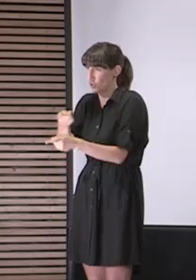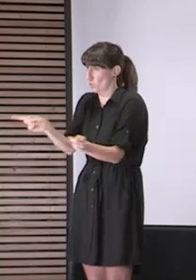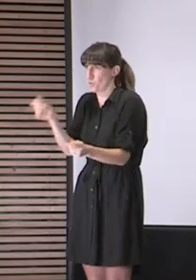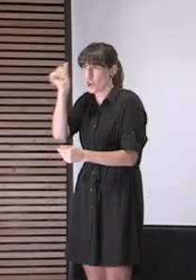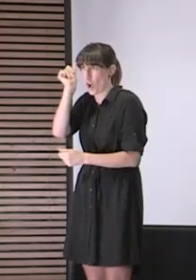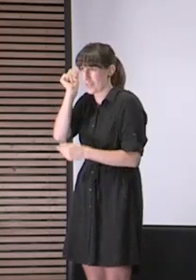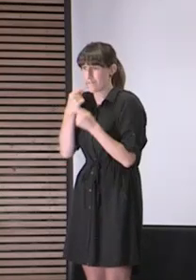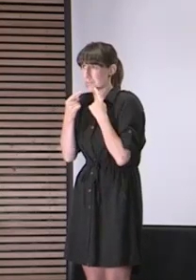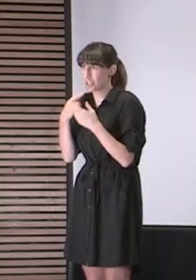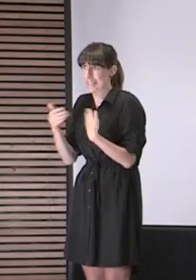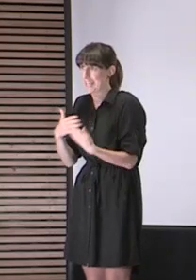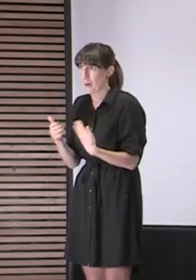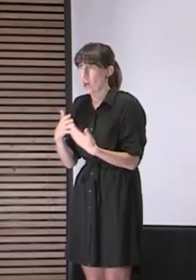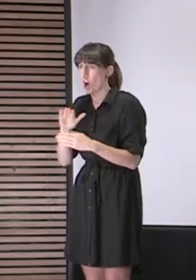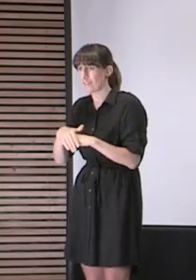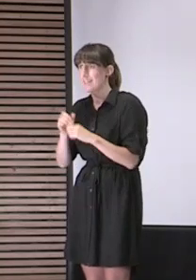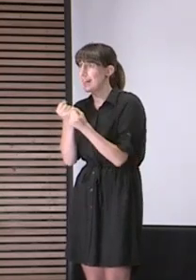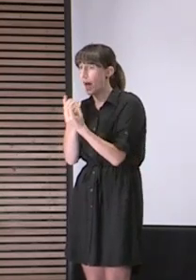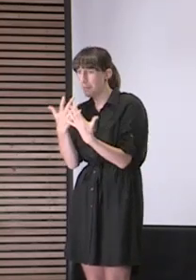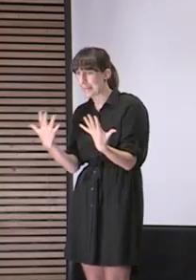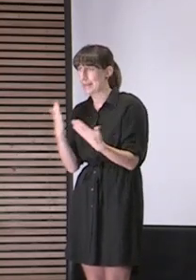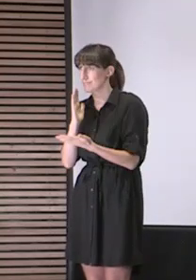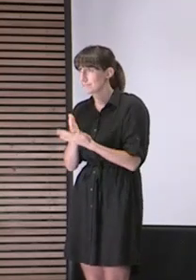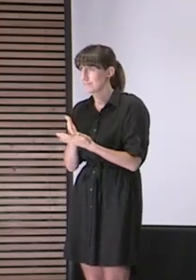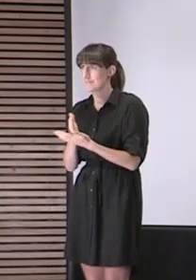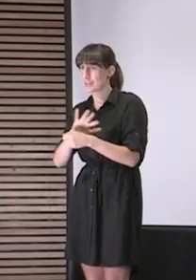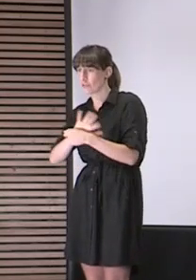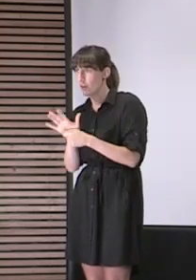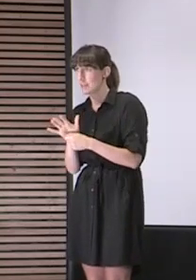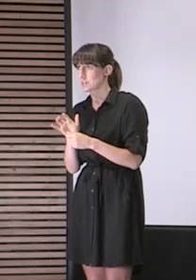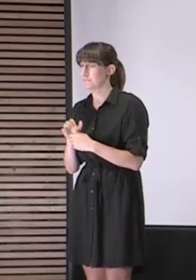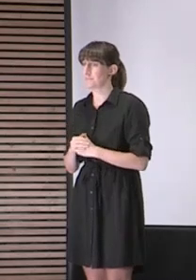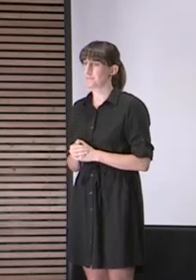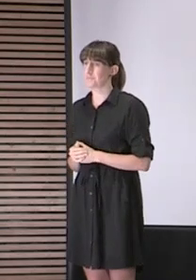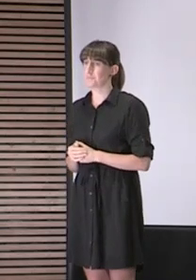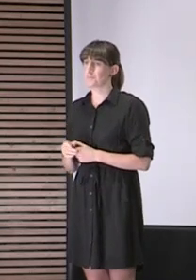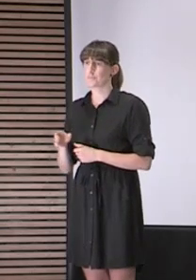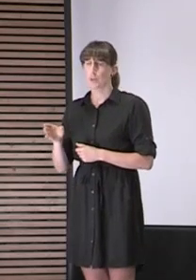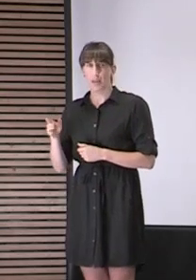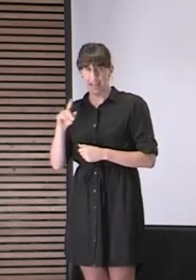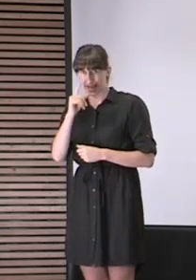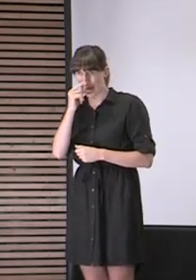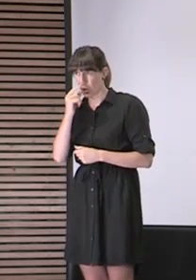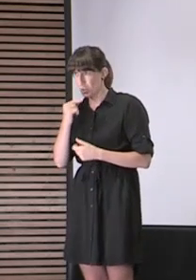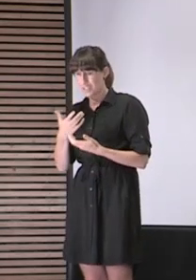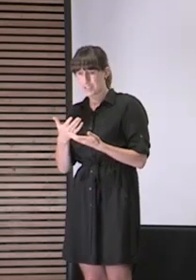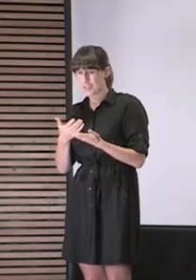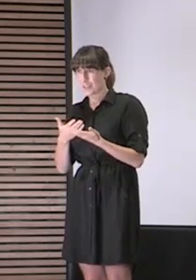sido transparentes con los niveles de alerta tal como están y así, sí, esa es una orientación que probablemente comparta, pero lo que quiero asegurarme es que realmente tenemos un marco acordado que luego pueda ser compartido. Obviamente, la mayor parte es